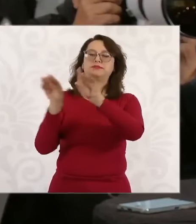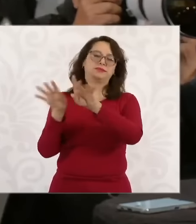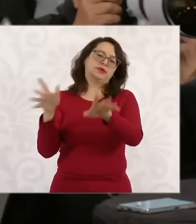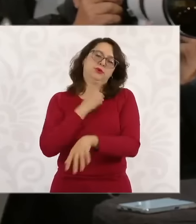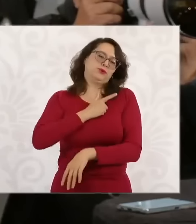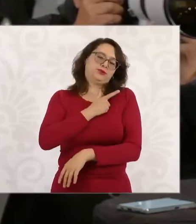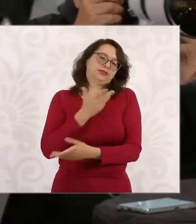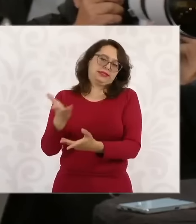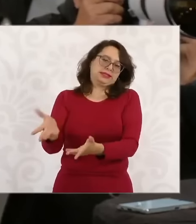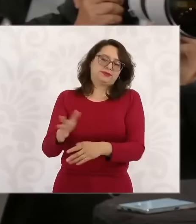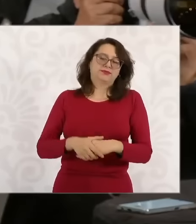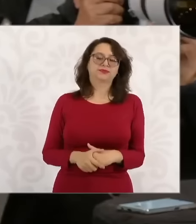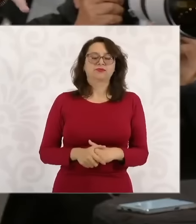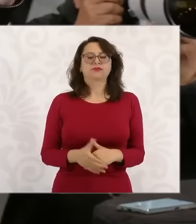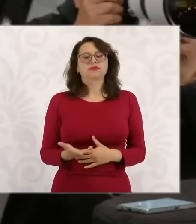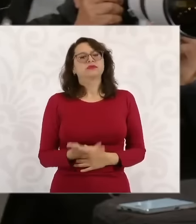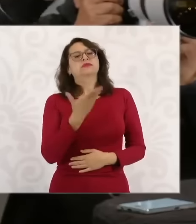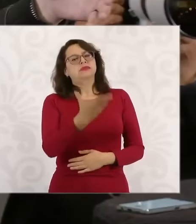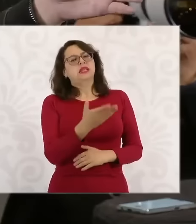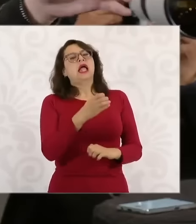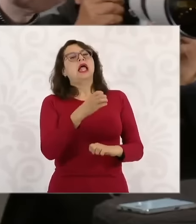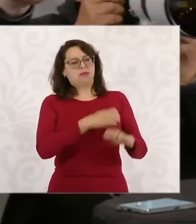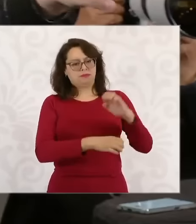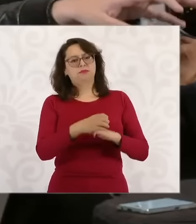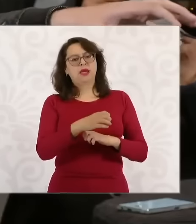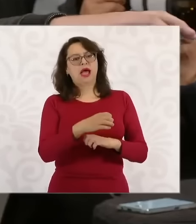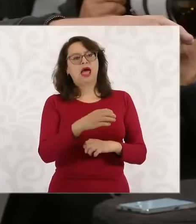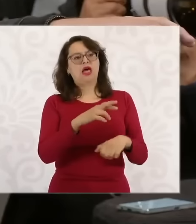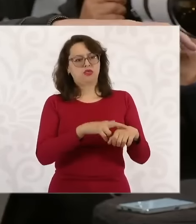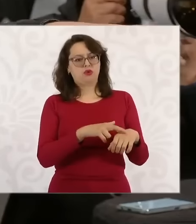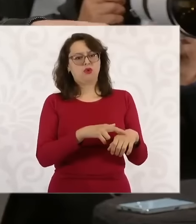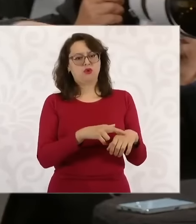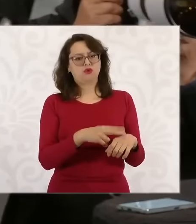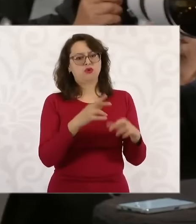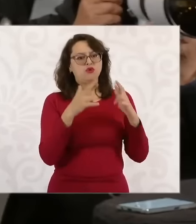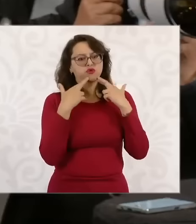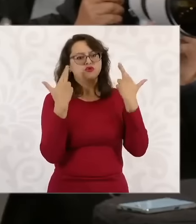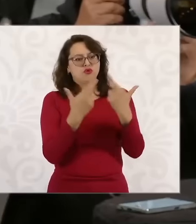embajador. Entonces, lo considerara inconexo que aquello que sucedió en esa reunión derivara como